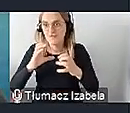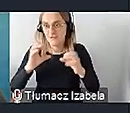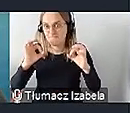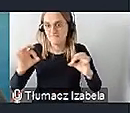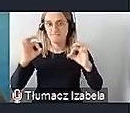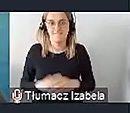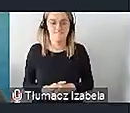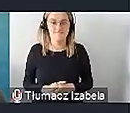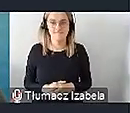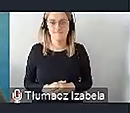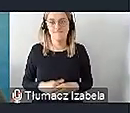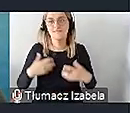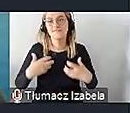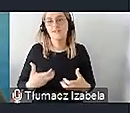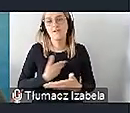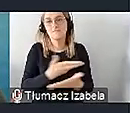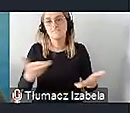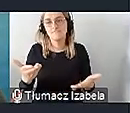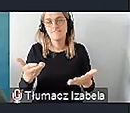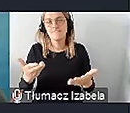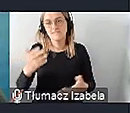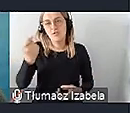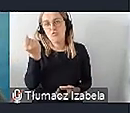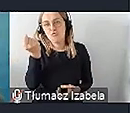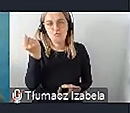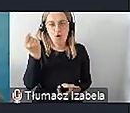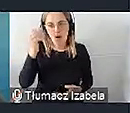Chciałbym, żebyśmy zaczęli od tego, żeby się troszkę poznać,